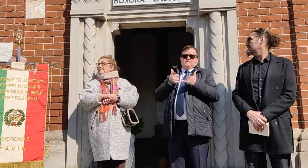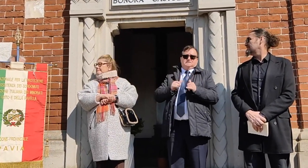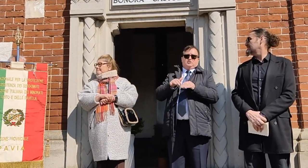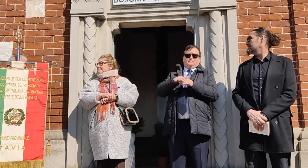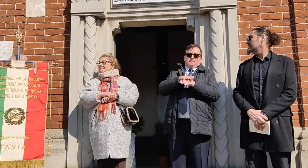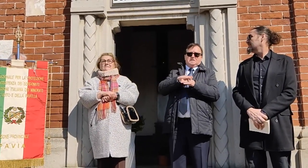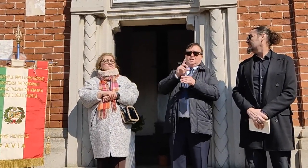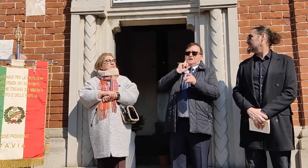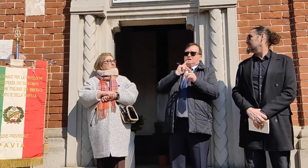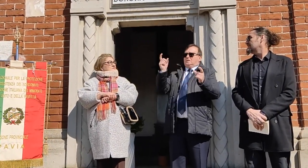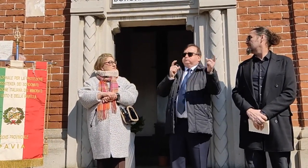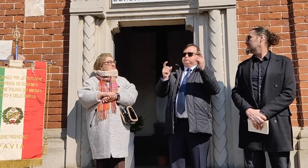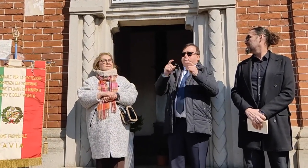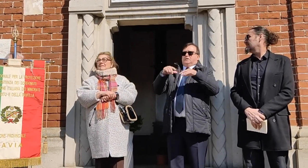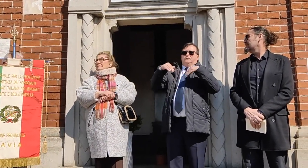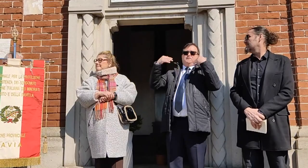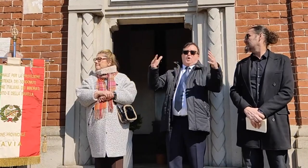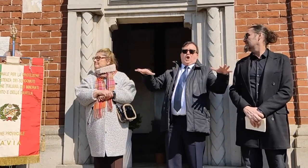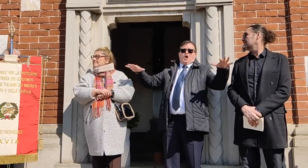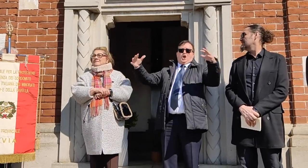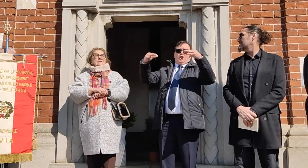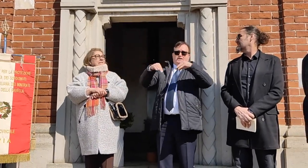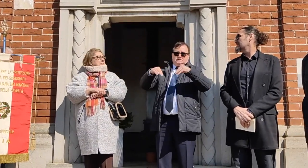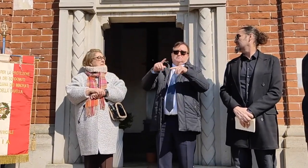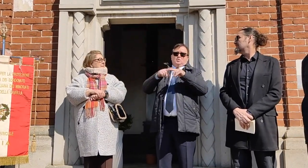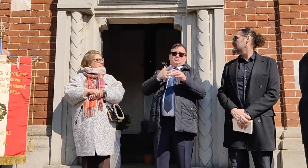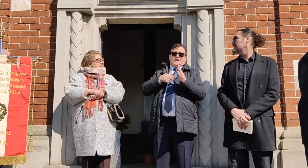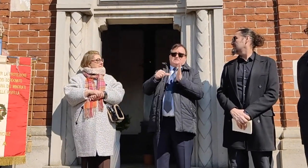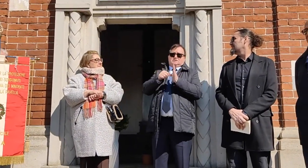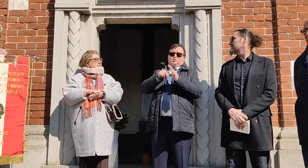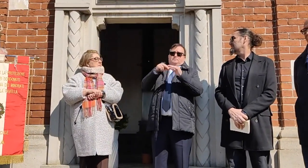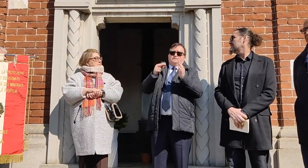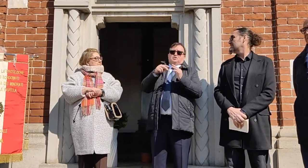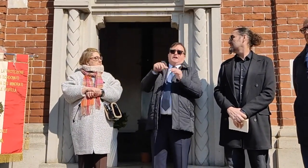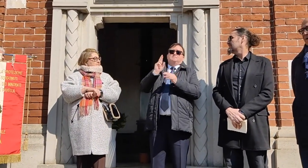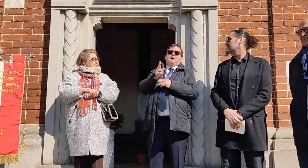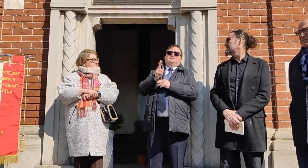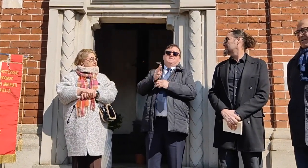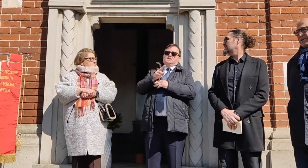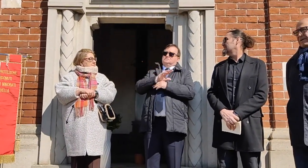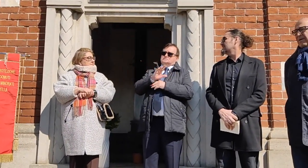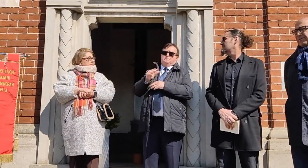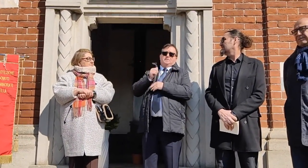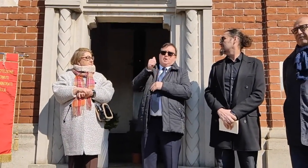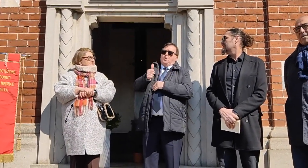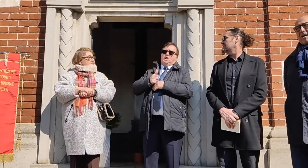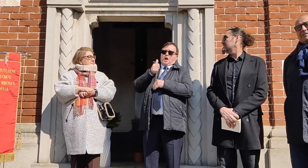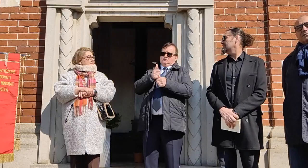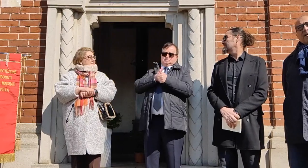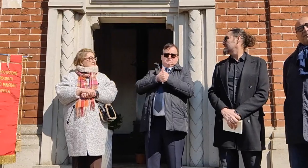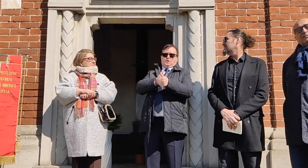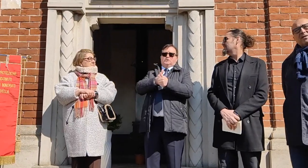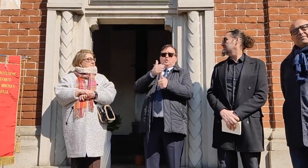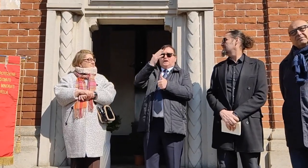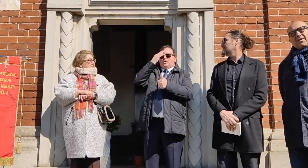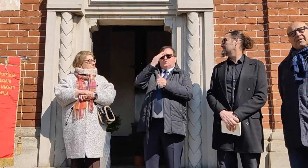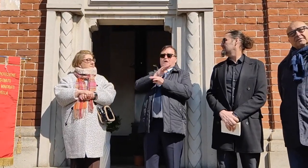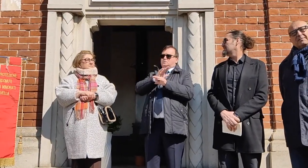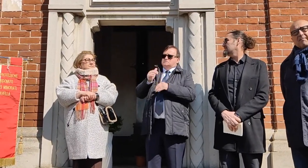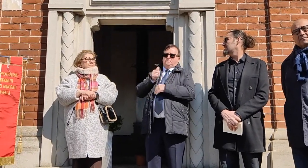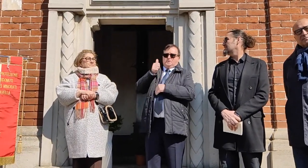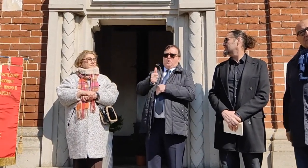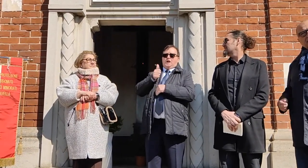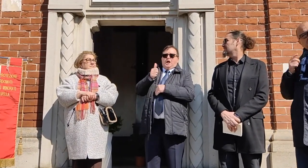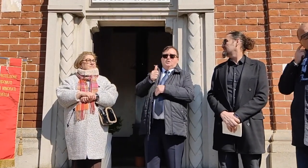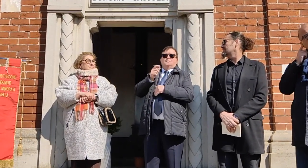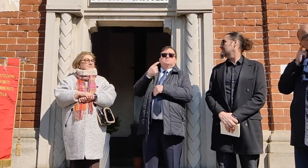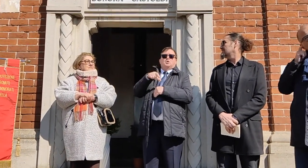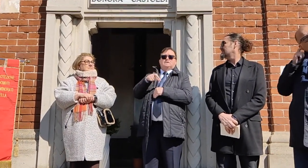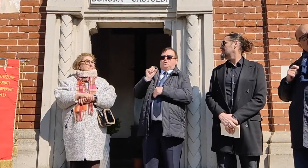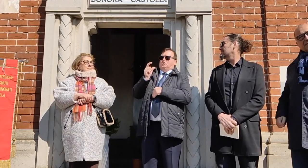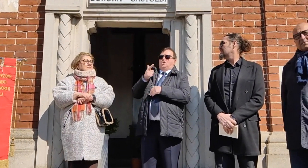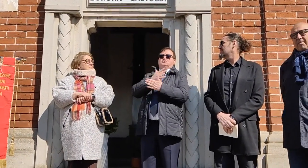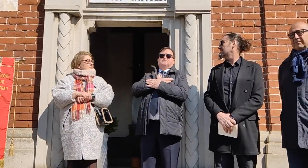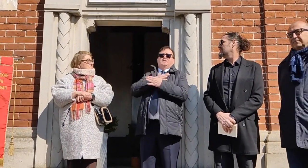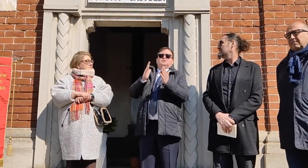la famiglia, le persone sorde che sono accorse da ogni parte d’Italia e la Sezione Provinciale ENS di Pavia che ogni anno ne ricorda la memoria; infatti il 12 maggio,